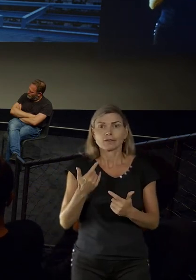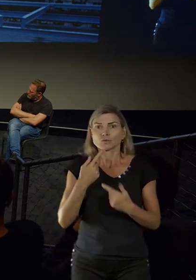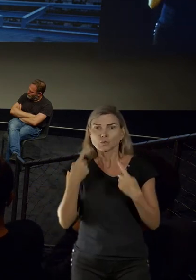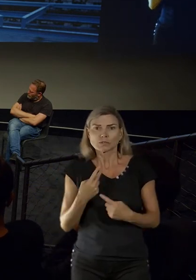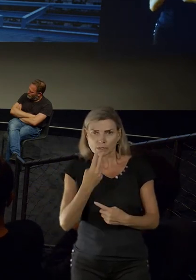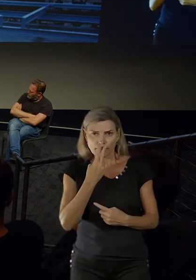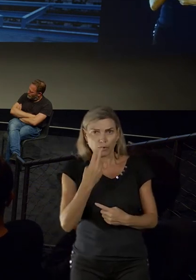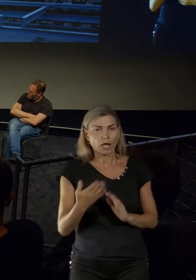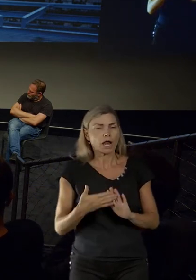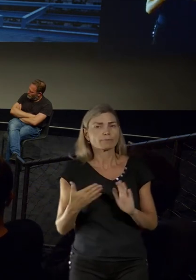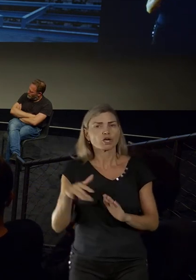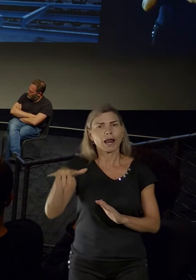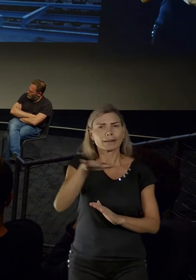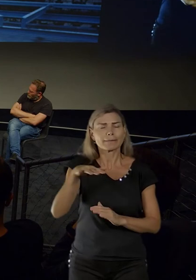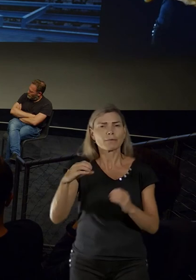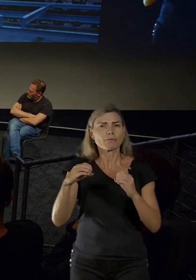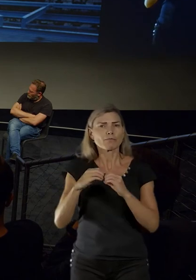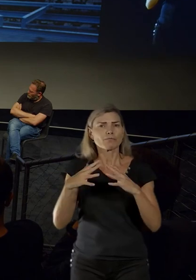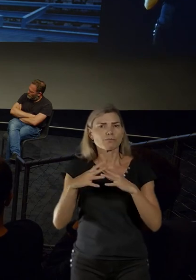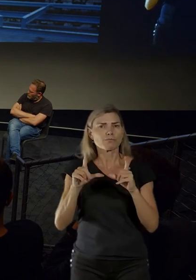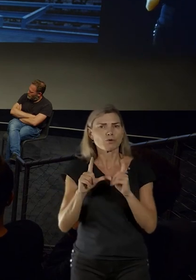na Brumlovku třeba, kterou se dlouhodobě zabýváte, tak tam je taky